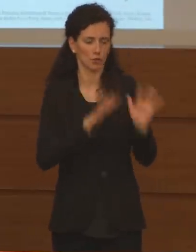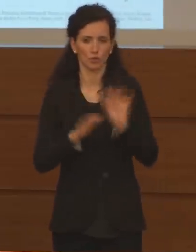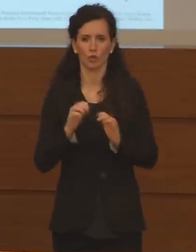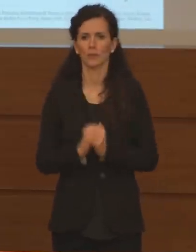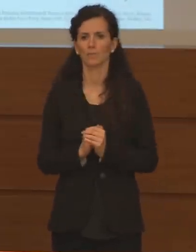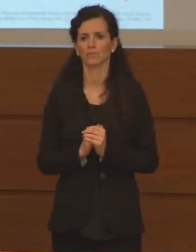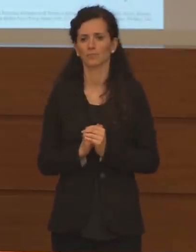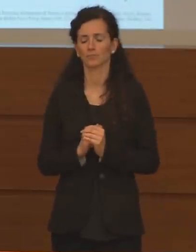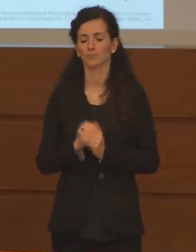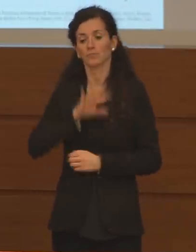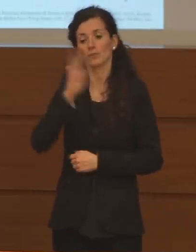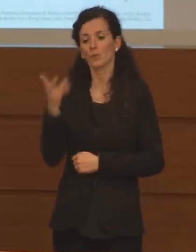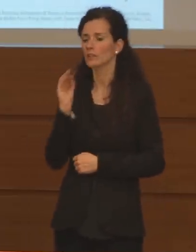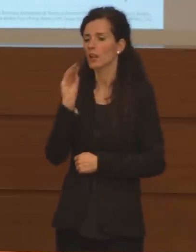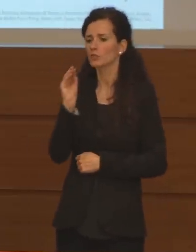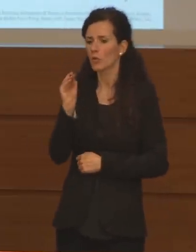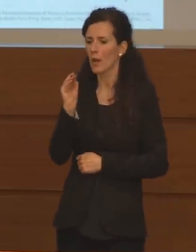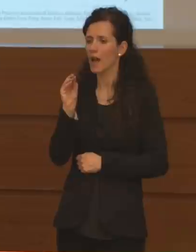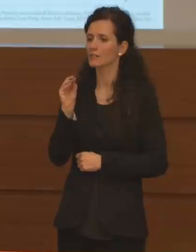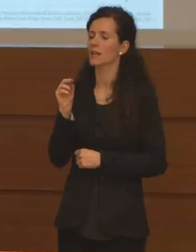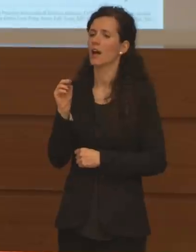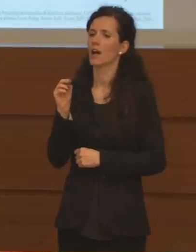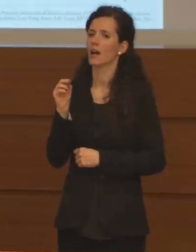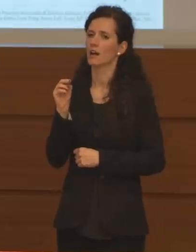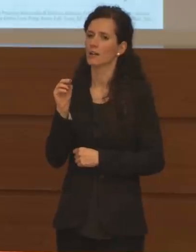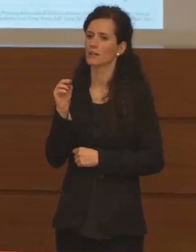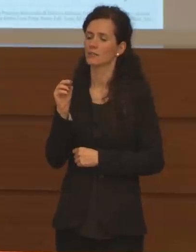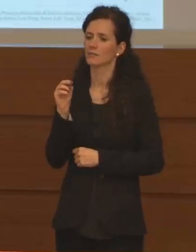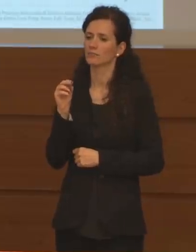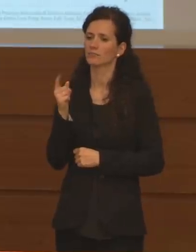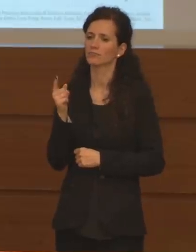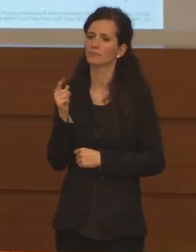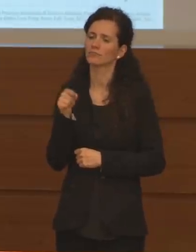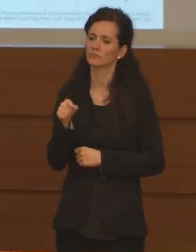(giornalista) L'altra domanda riguarda invece cose che sono state dette